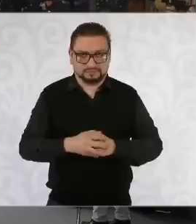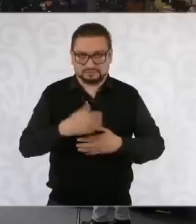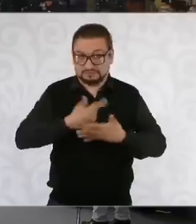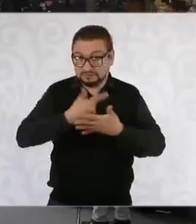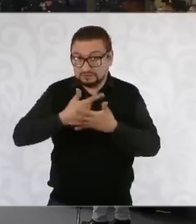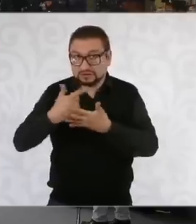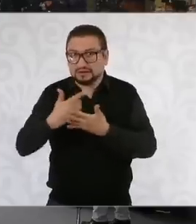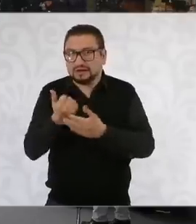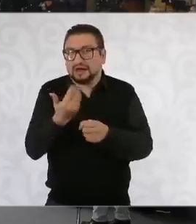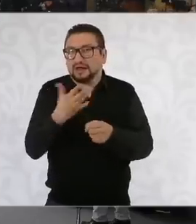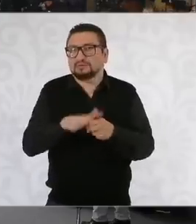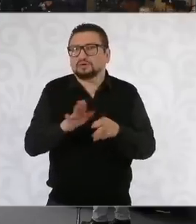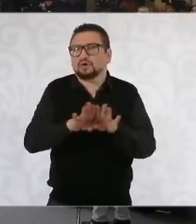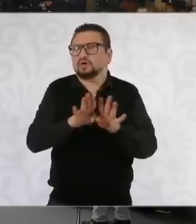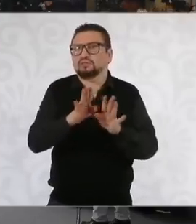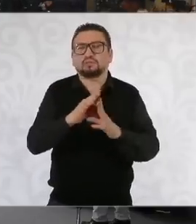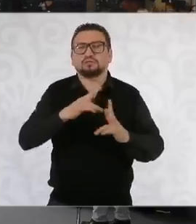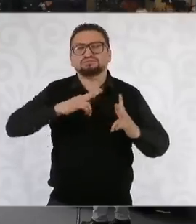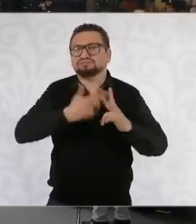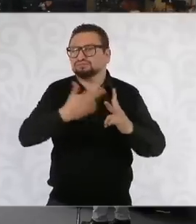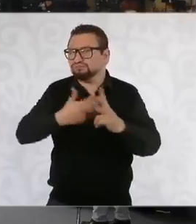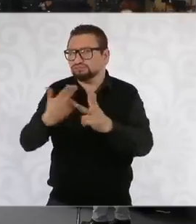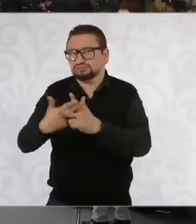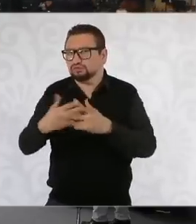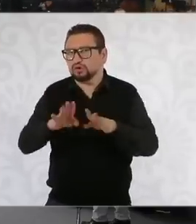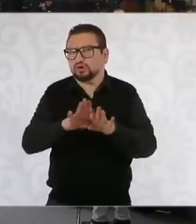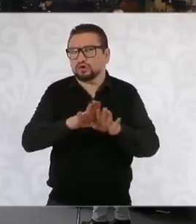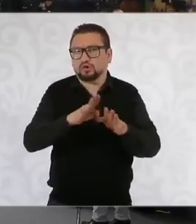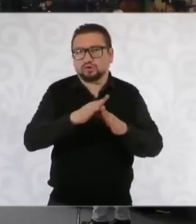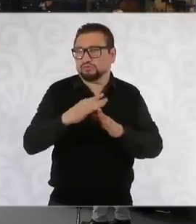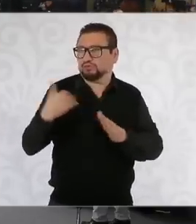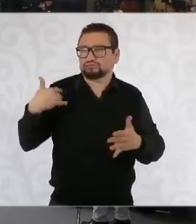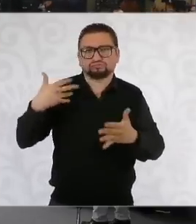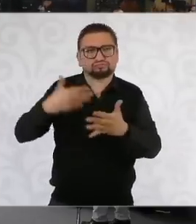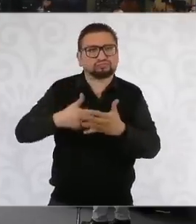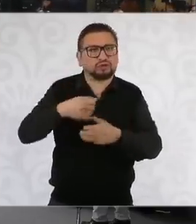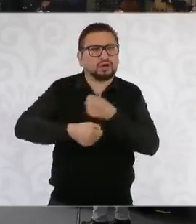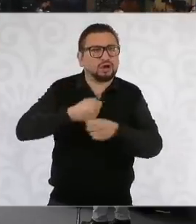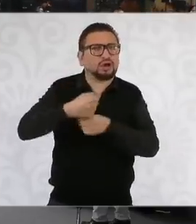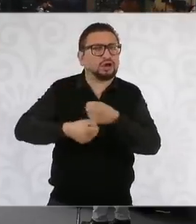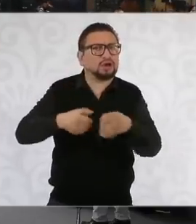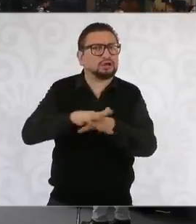los homicidios dolosos Cómo ha cambiado en los últimos años cómo ha mejorado el registro de